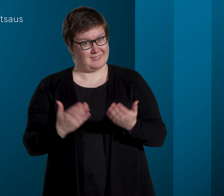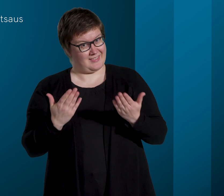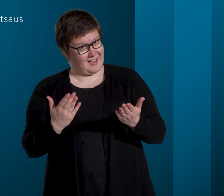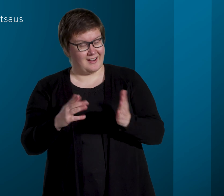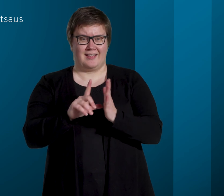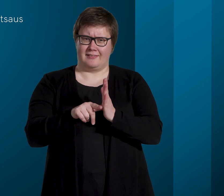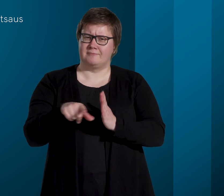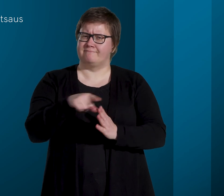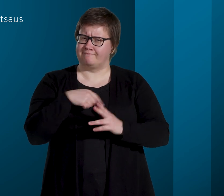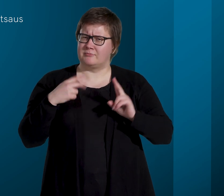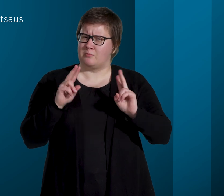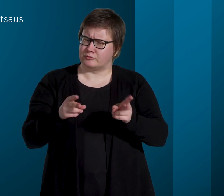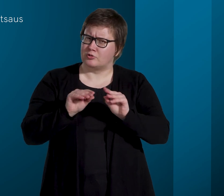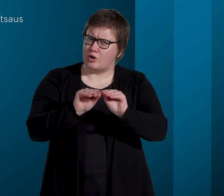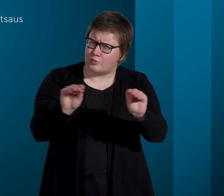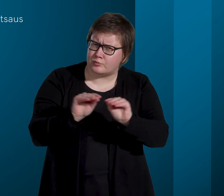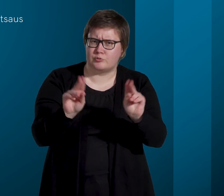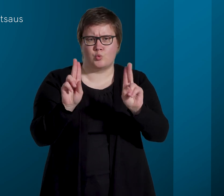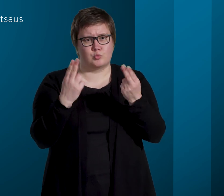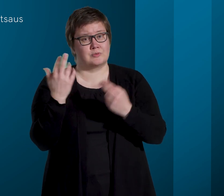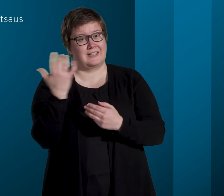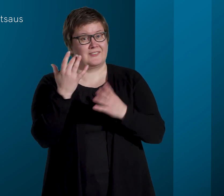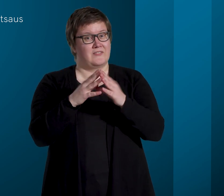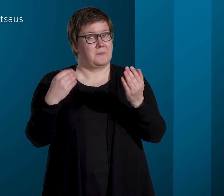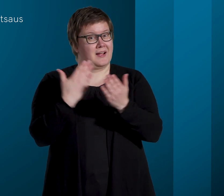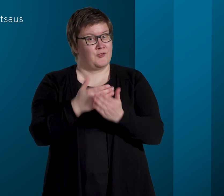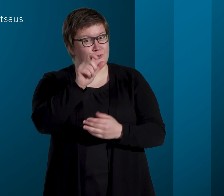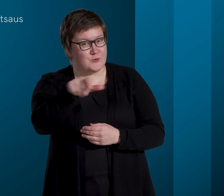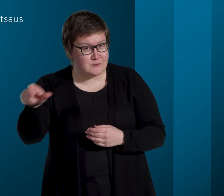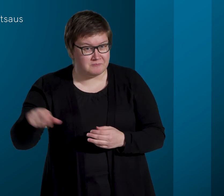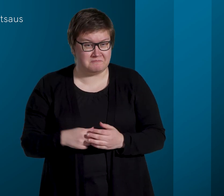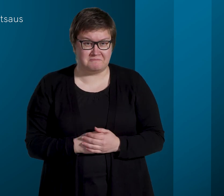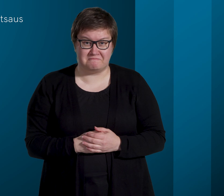Koulutamme tällä hetkellä myös uusia digivapaaehtoisia, -